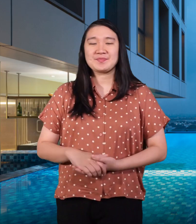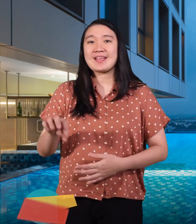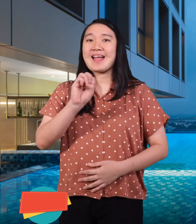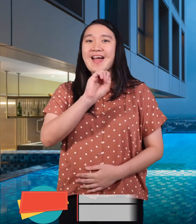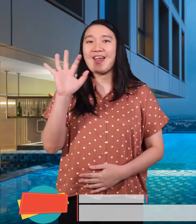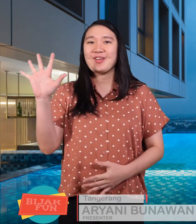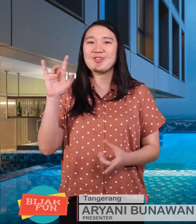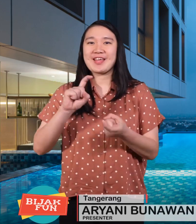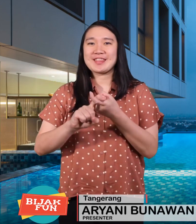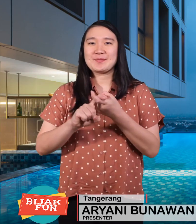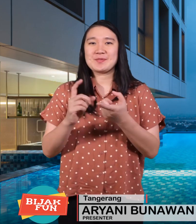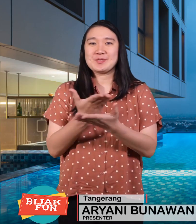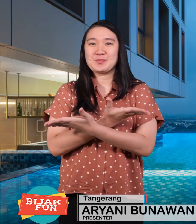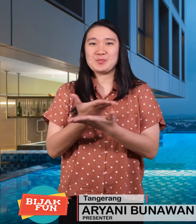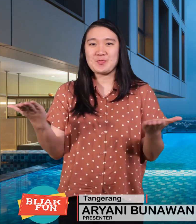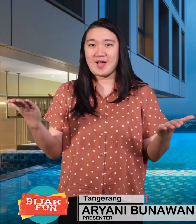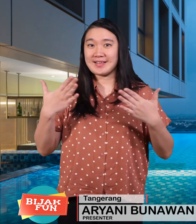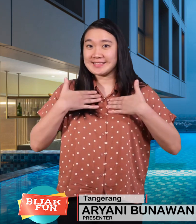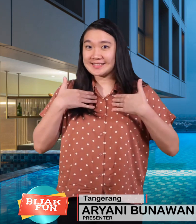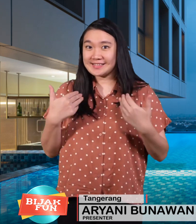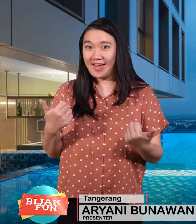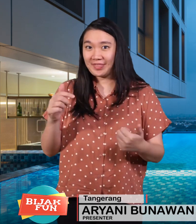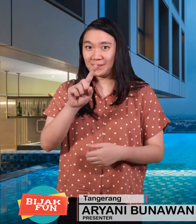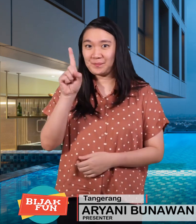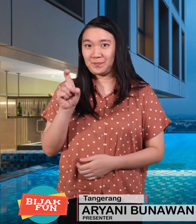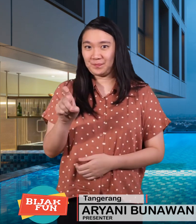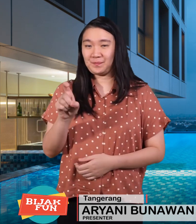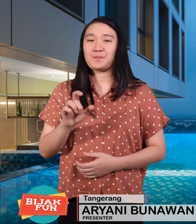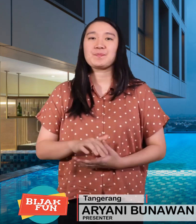Halo teman-teman semua, kalian sehat?